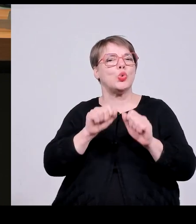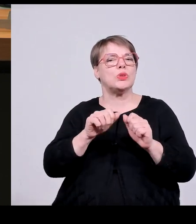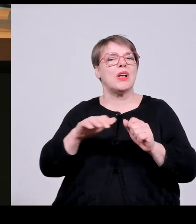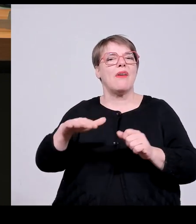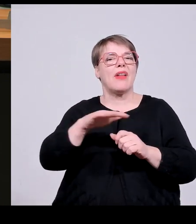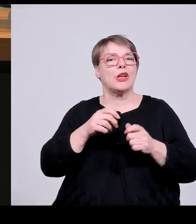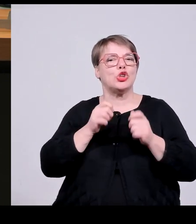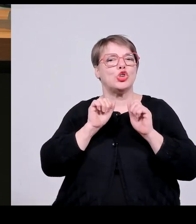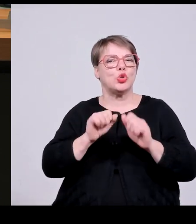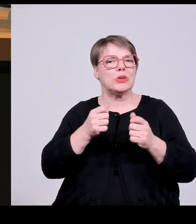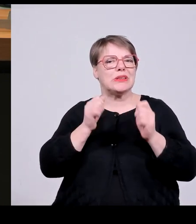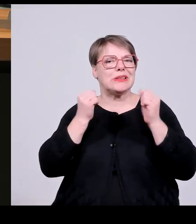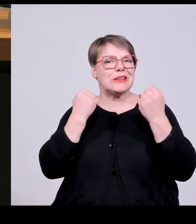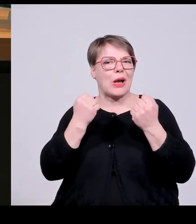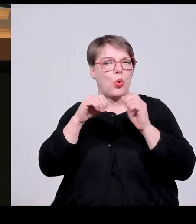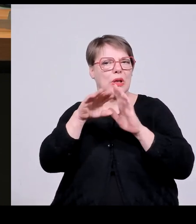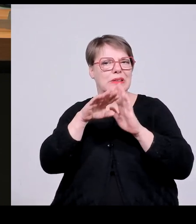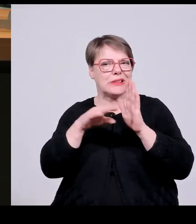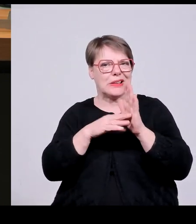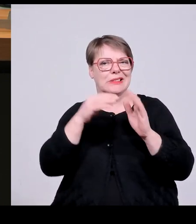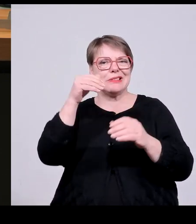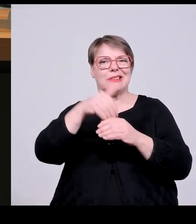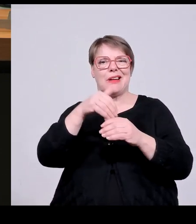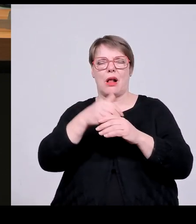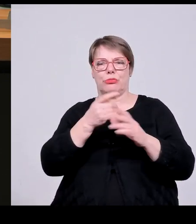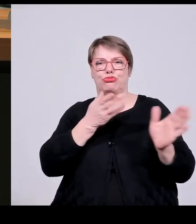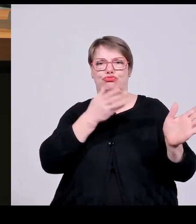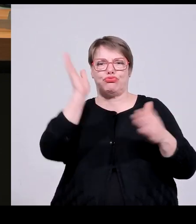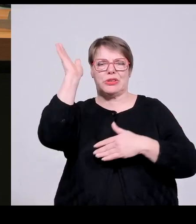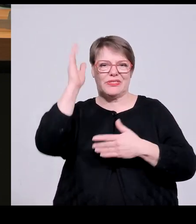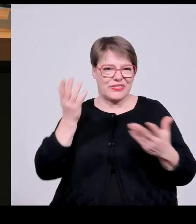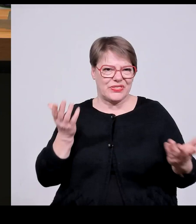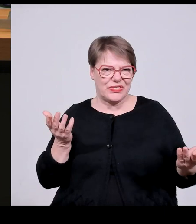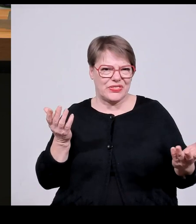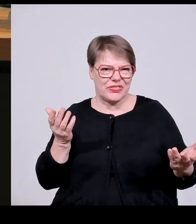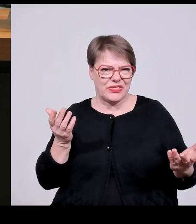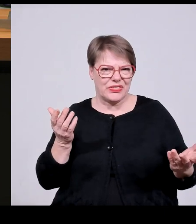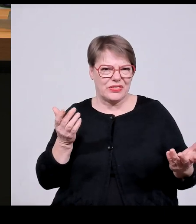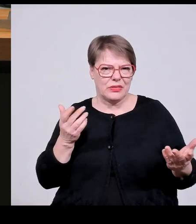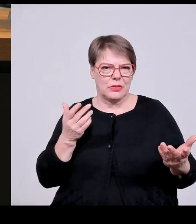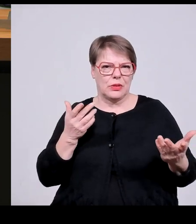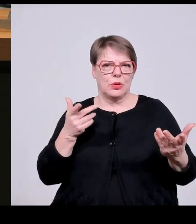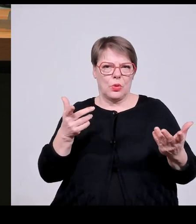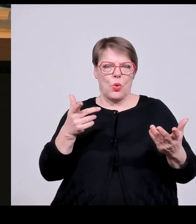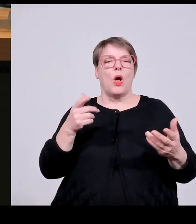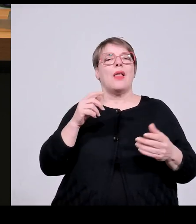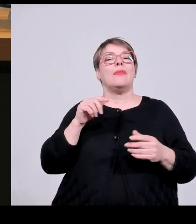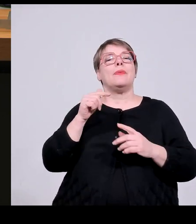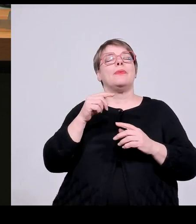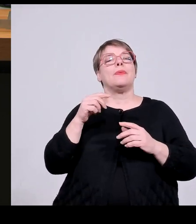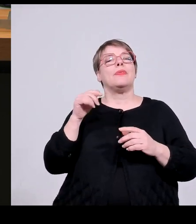den üblichen Nebelkerzen. Meine Damen und Herren, das ist das Problem hier. Vor jeder Wahl werfen Sie irgendeine Nebelkerze.